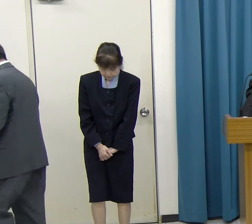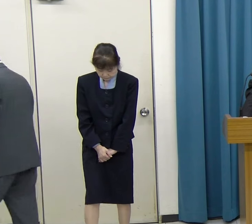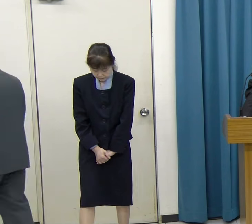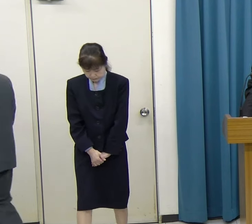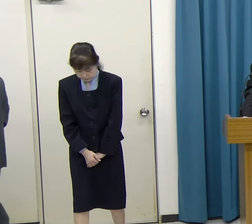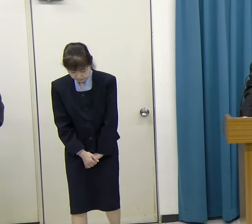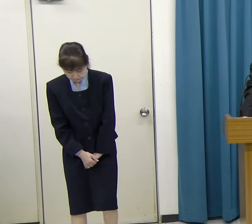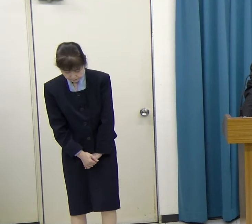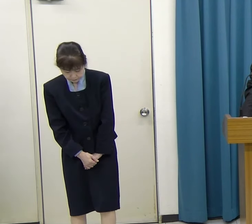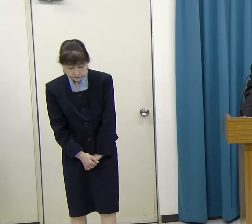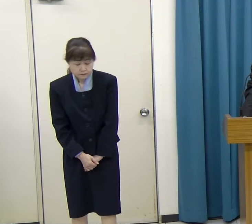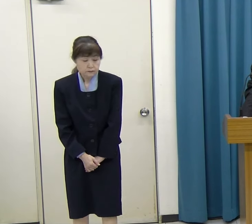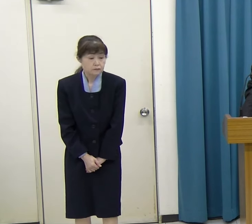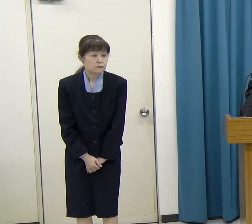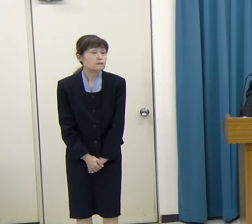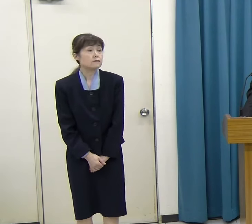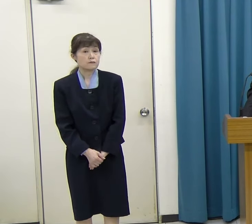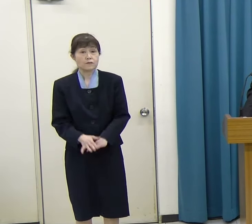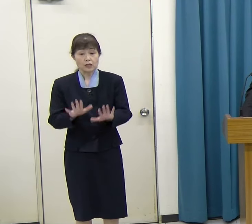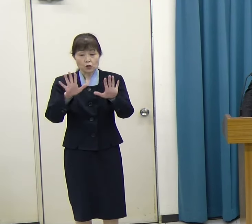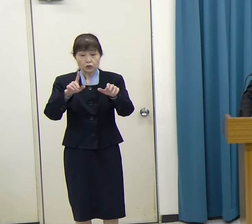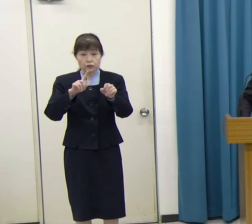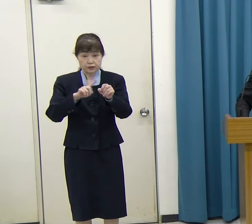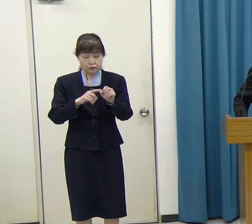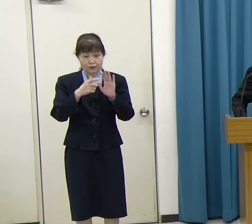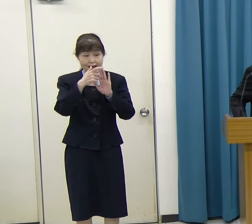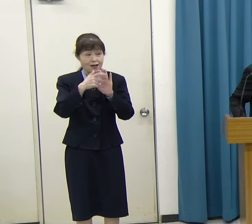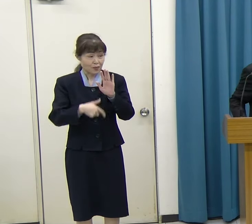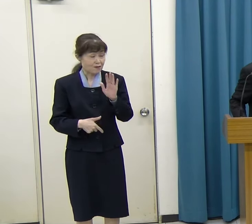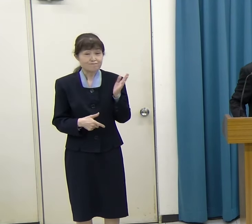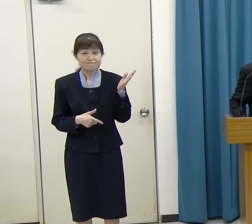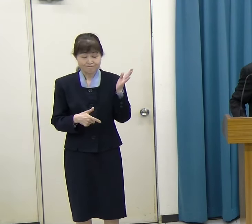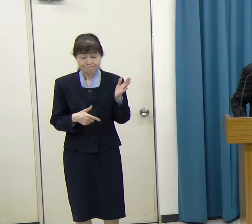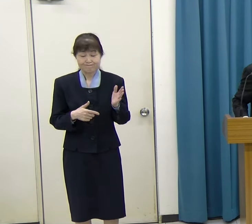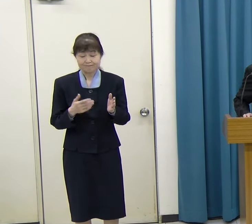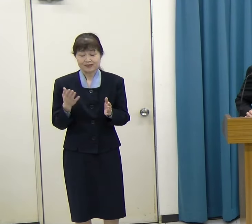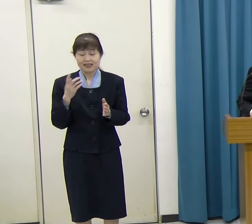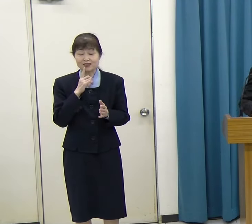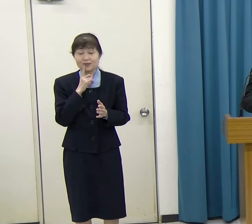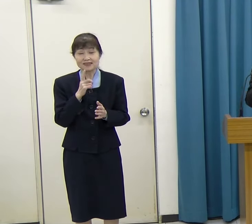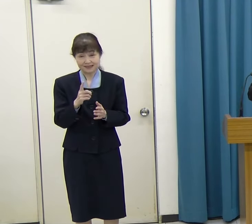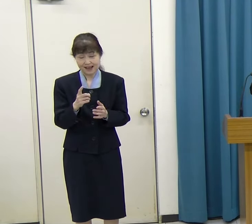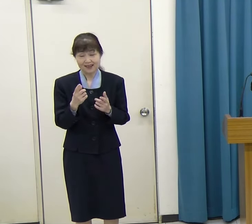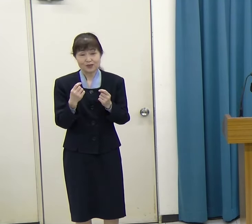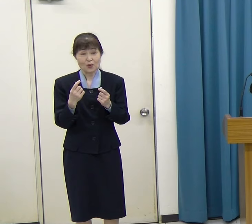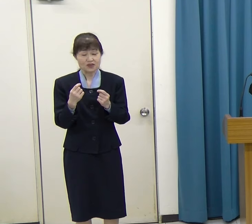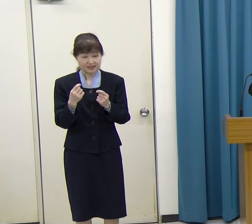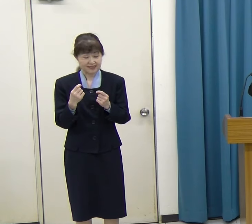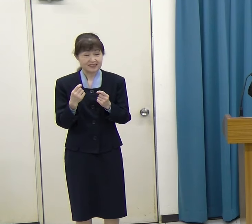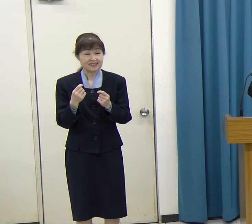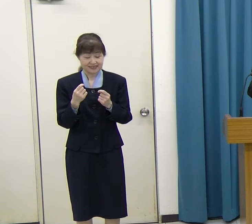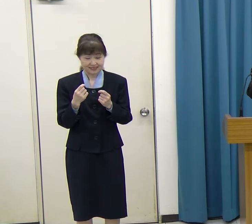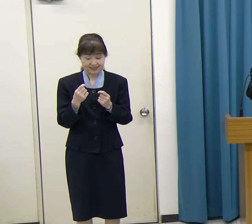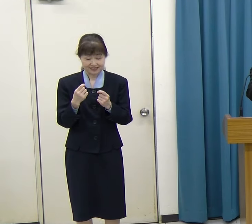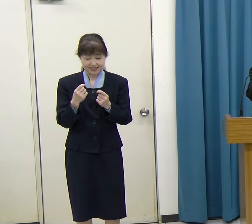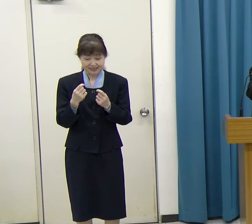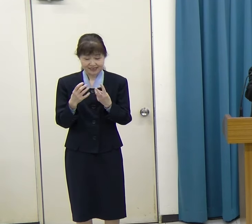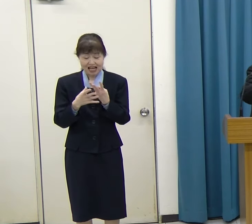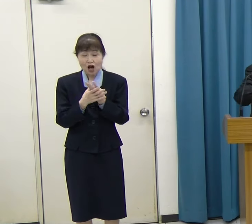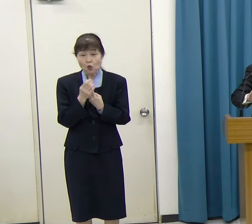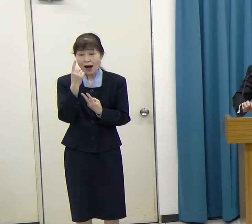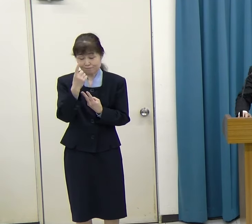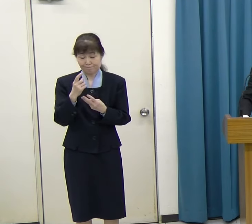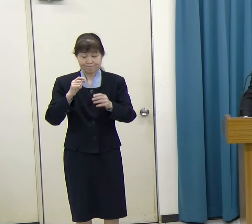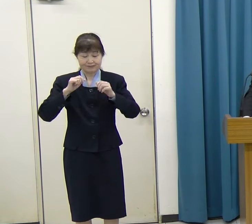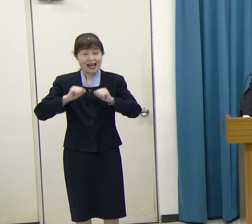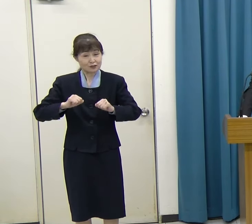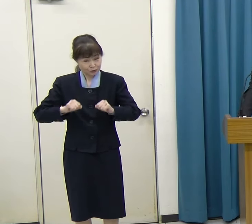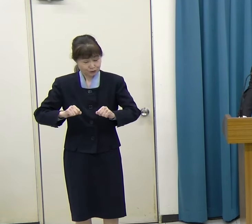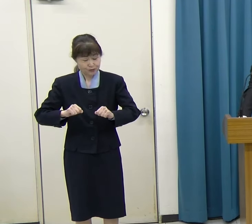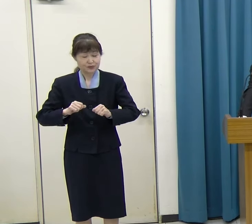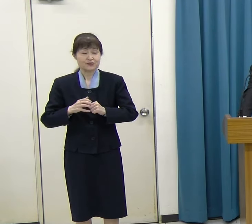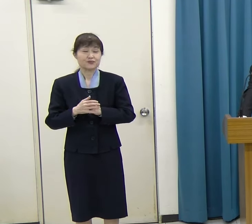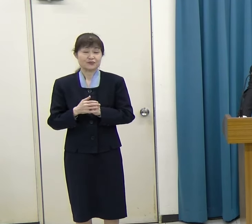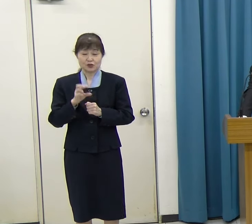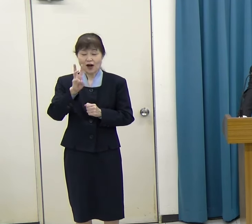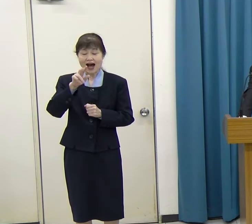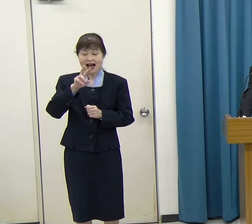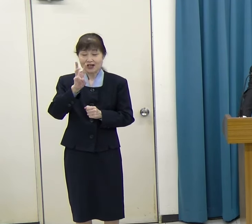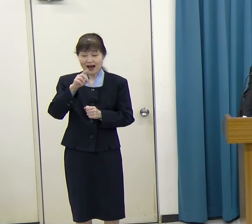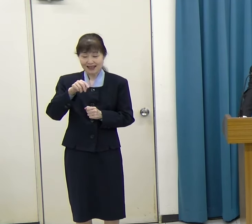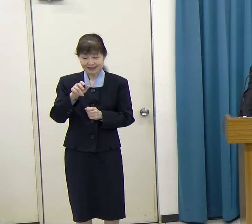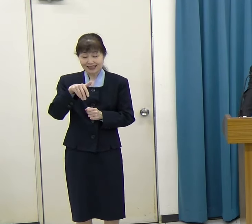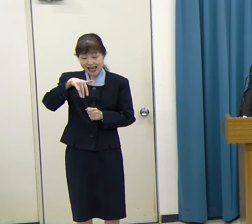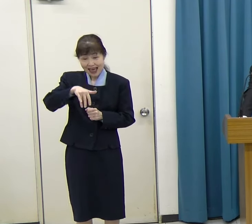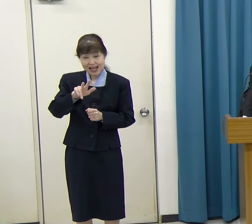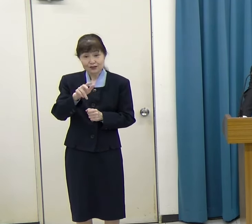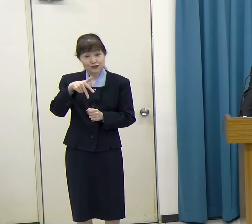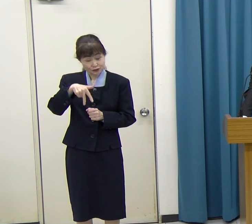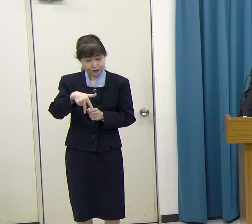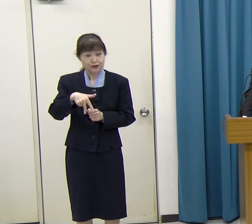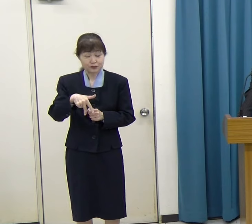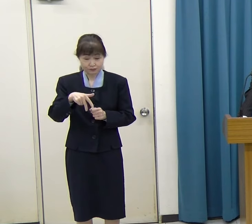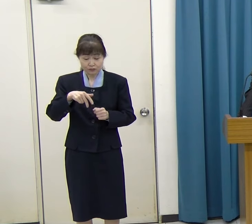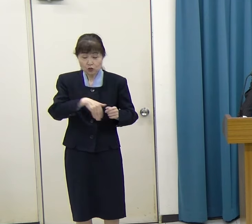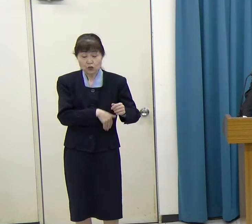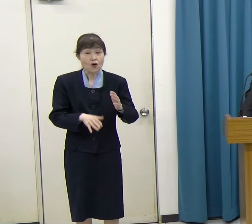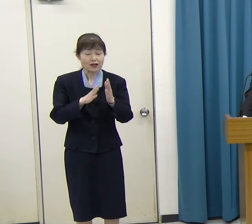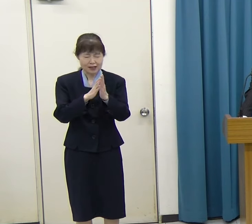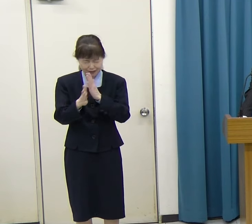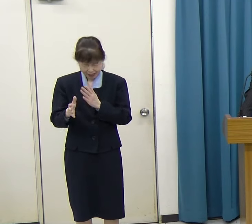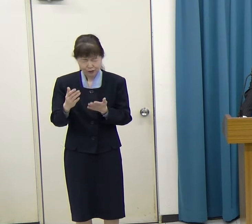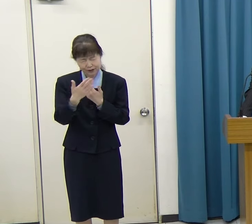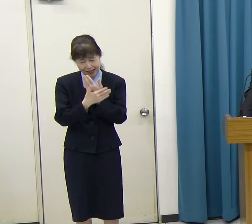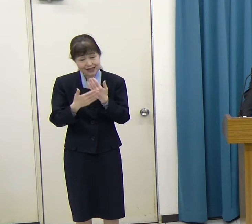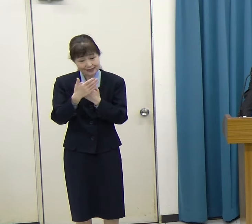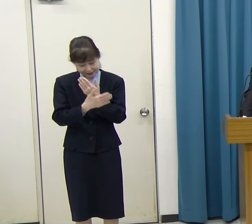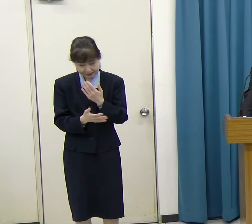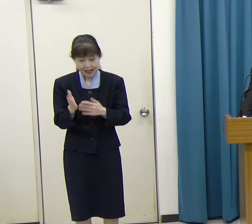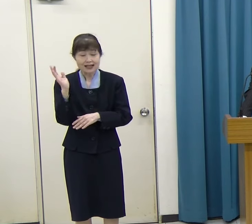そして、今年のテーマはワンヘルスです。本県の重要政策でもあるワンヘルス、これを今年のテーマに取り上げました。